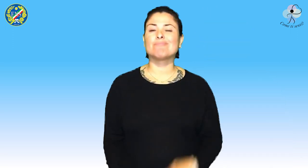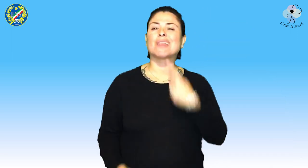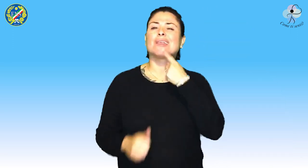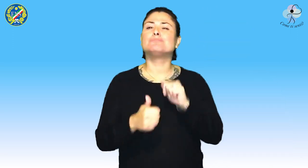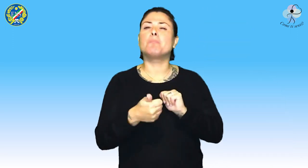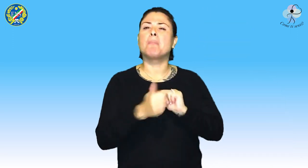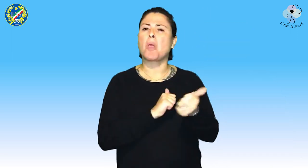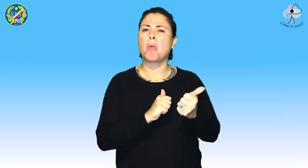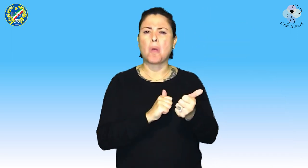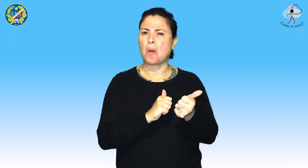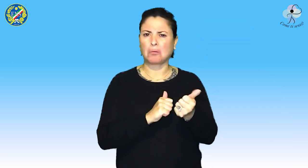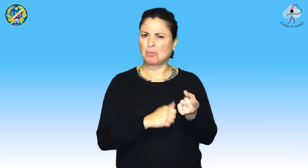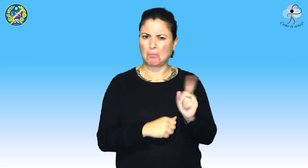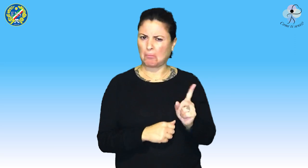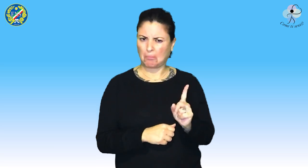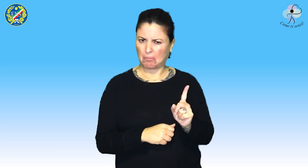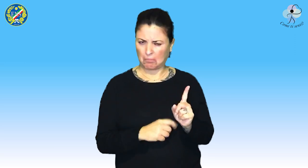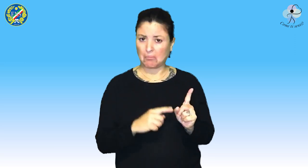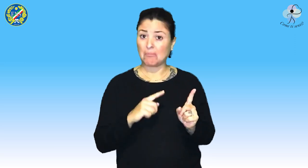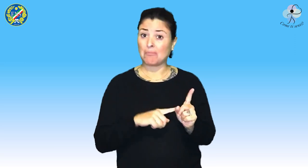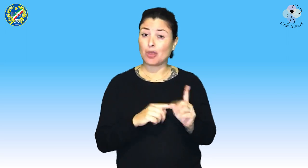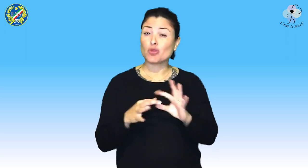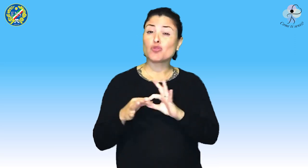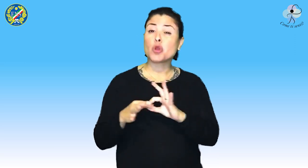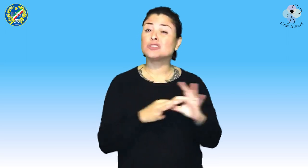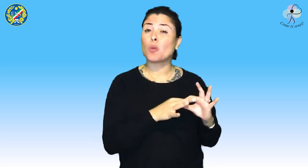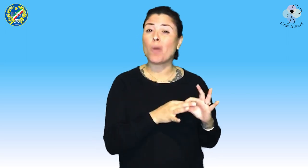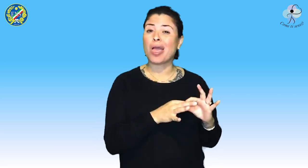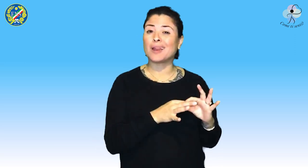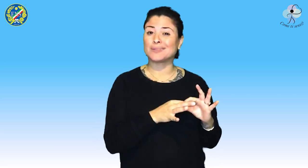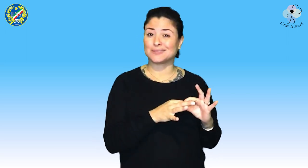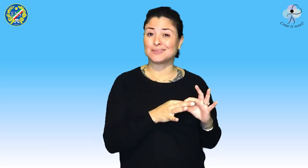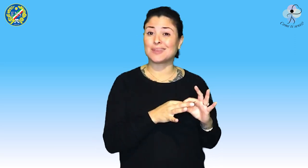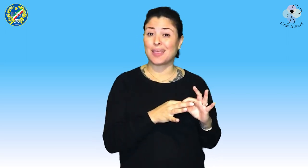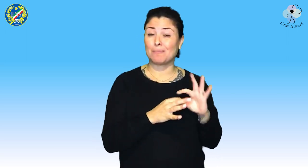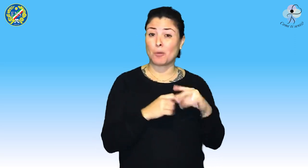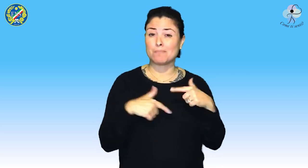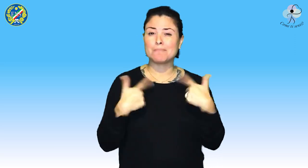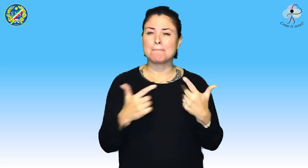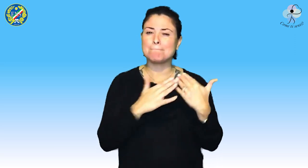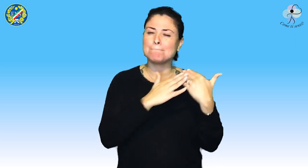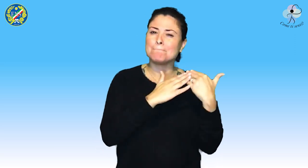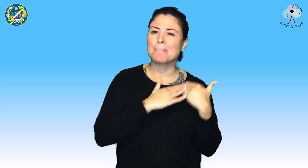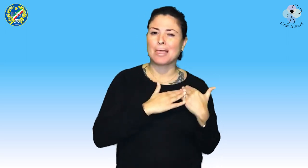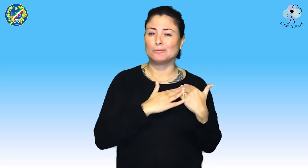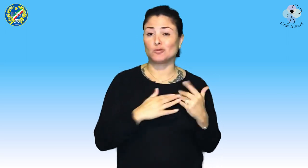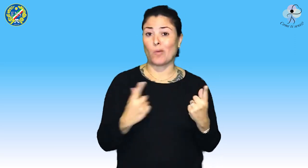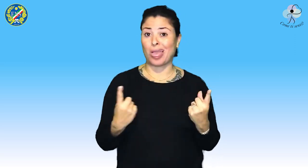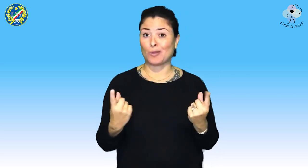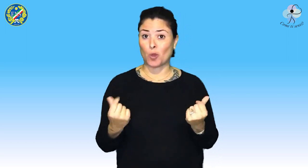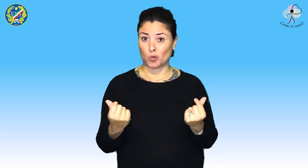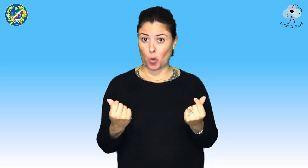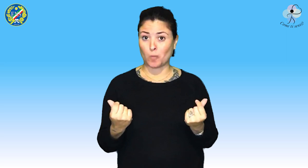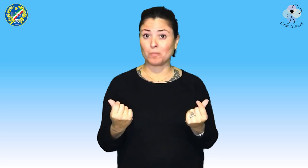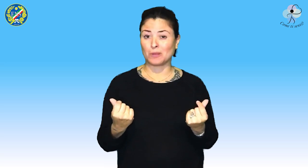Di conseguenza l’inattività fisica incide anche sul piano economico,